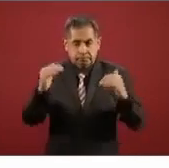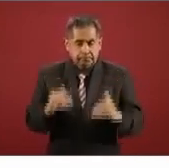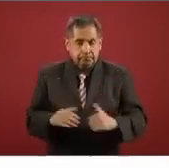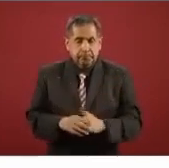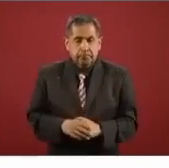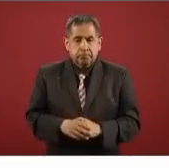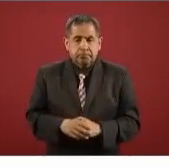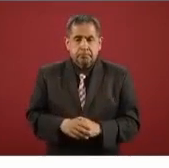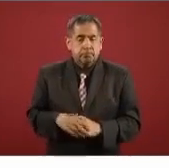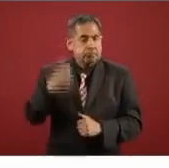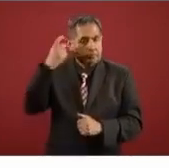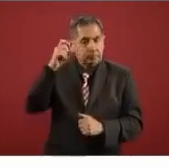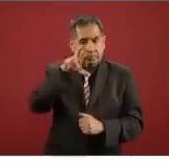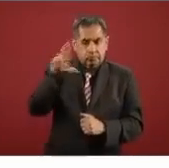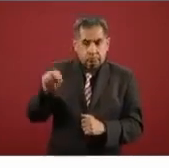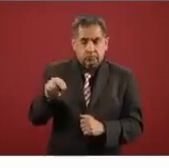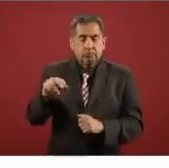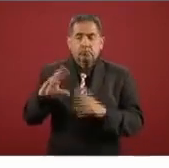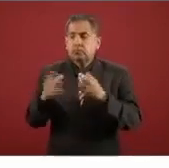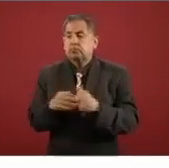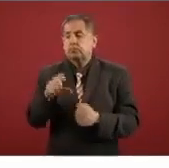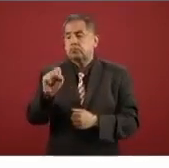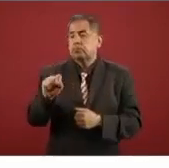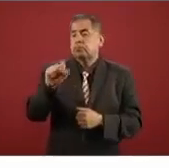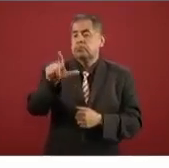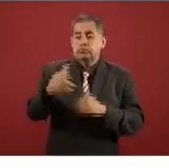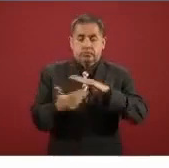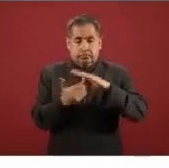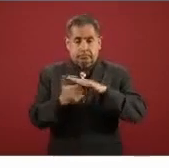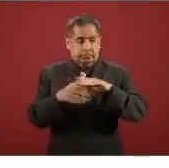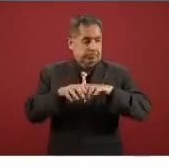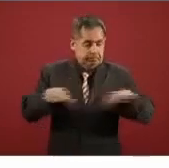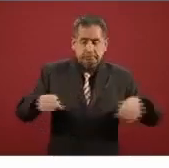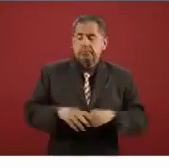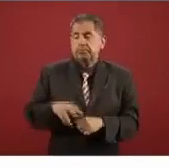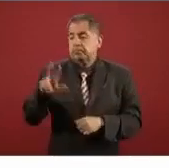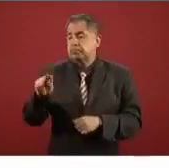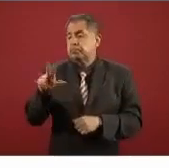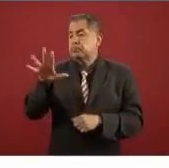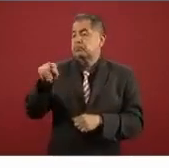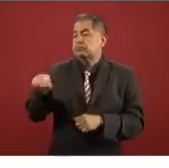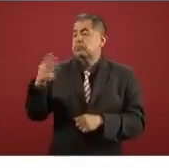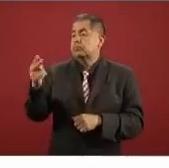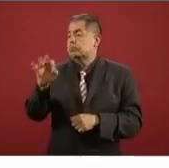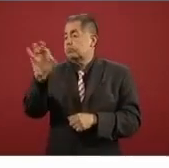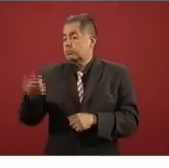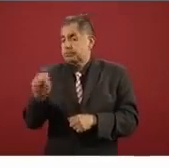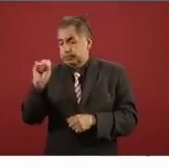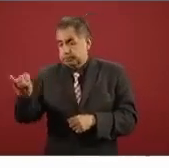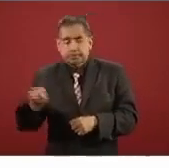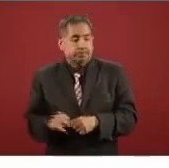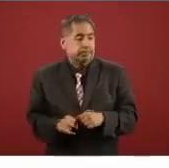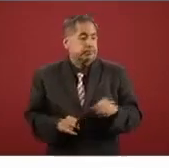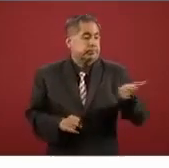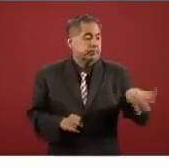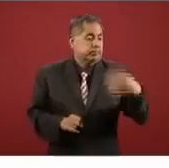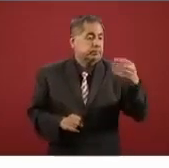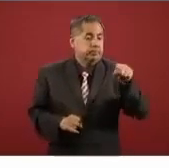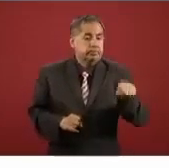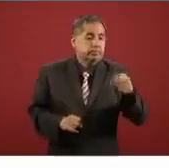En el caso de Quintana Roo fueron 67 mesas, 85.2 por ciento por el Sí, 14.6 por ciento